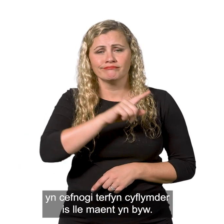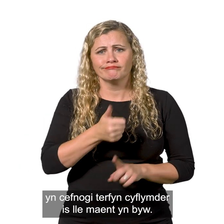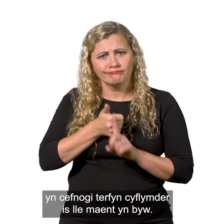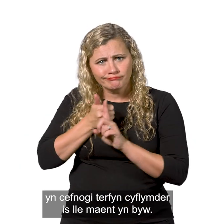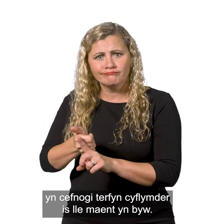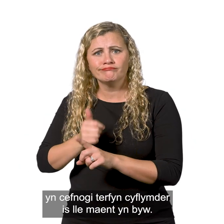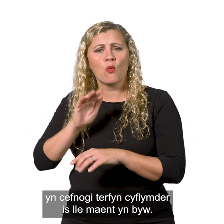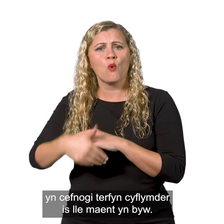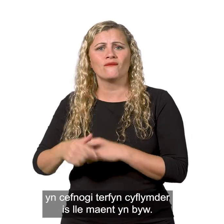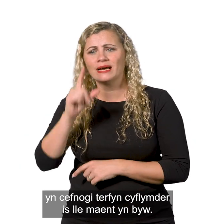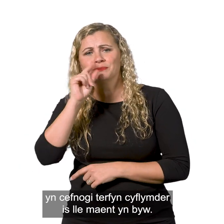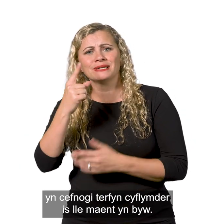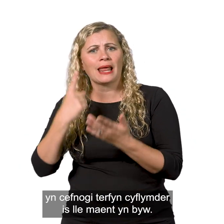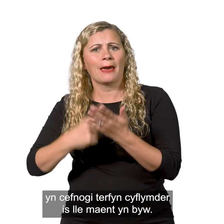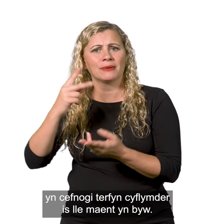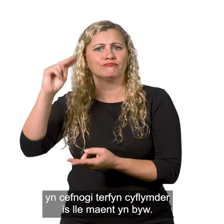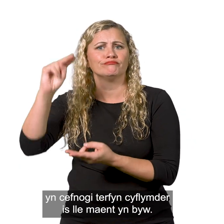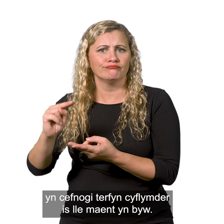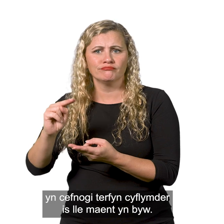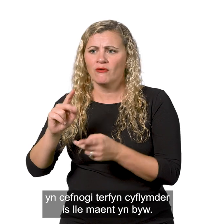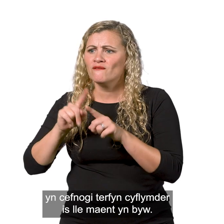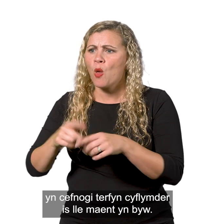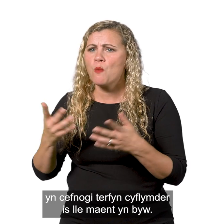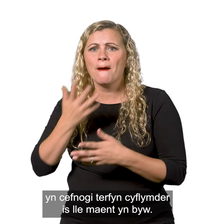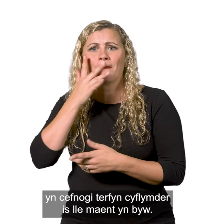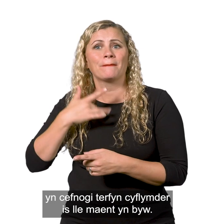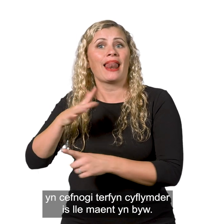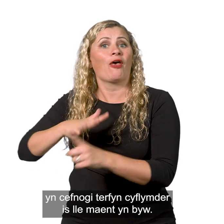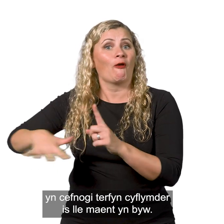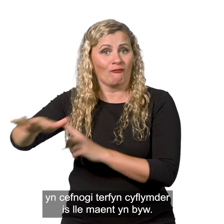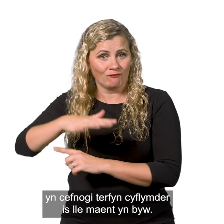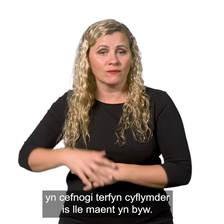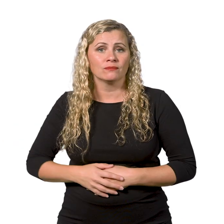yn cefnogi terfyn cyflymder is lle maent yn byw.